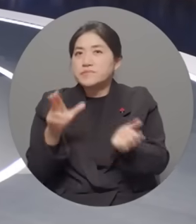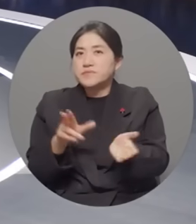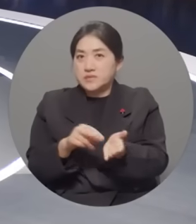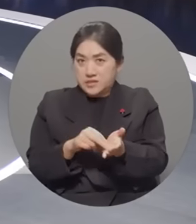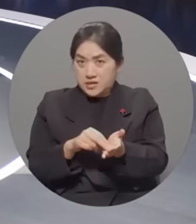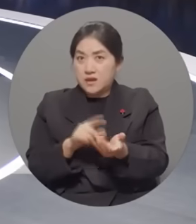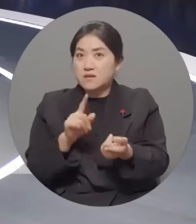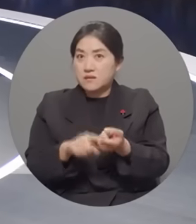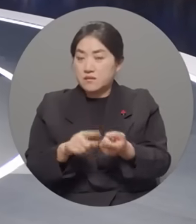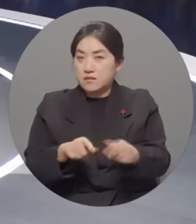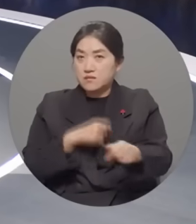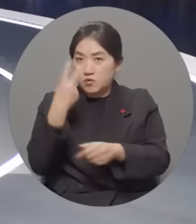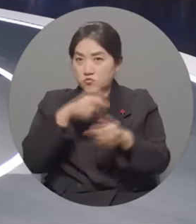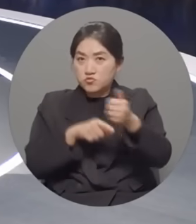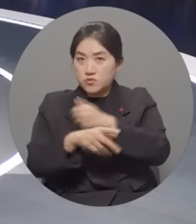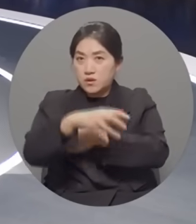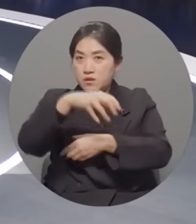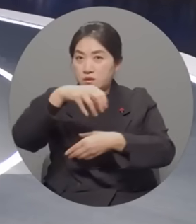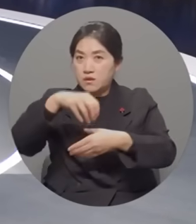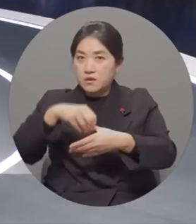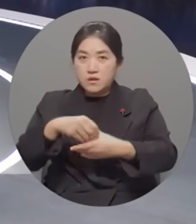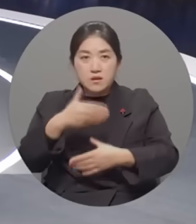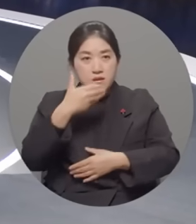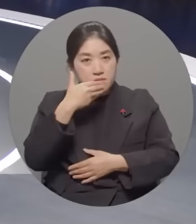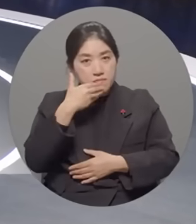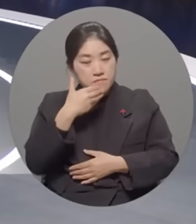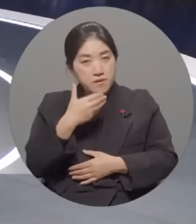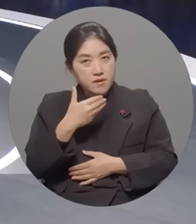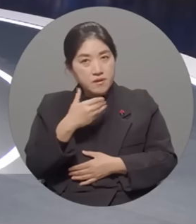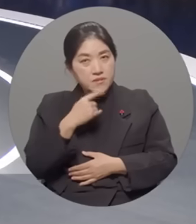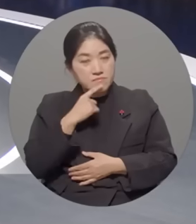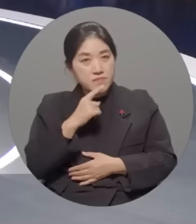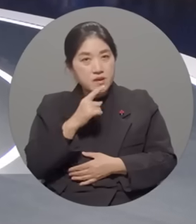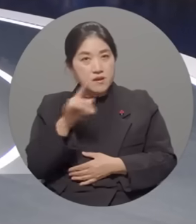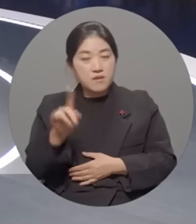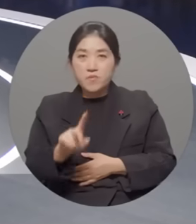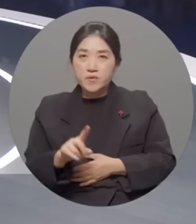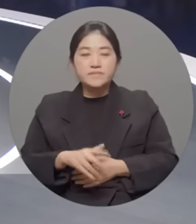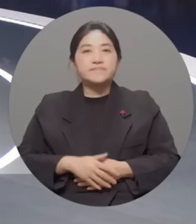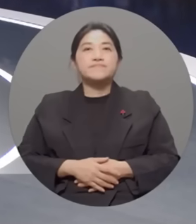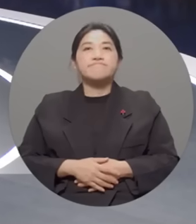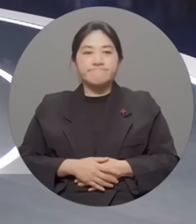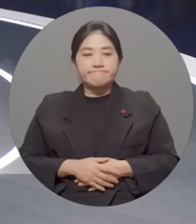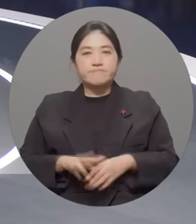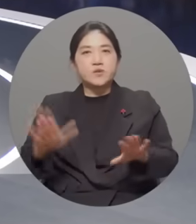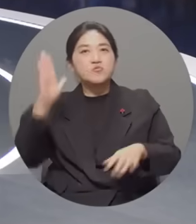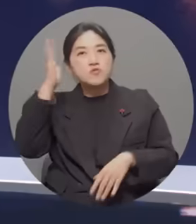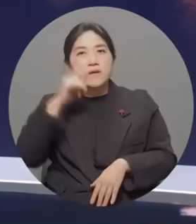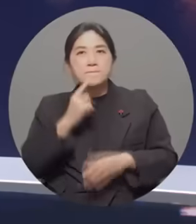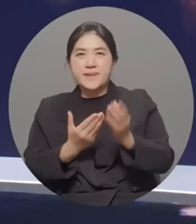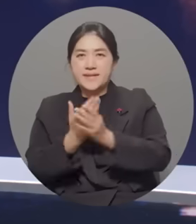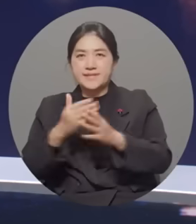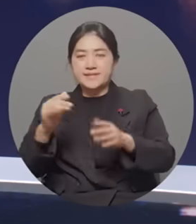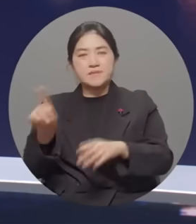가방 수수 의혹같이 이런 또 다른 논란도 특검 수사 범위이를 범위에 들어갈 수